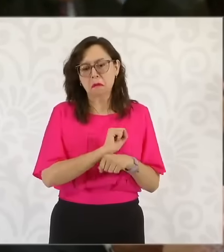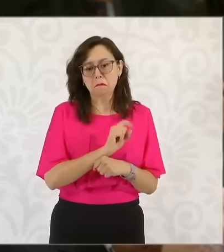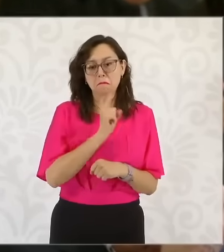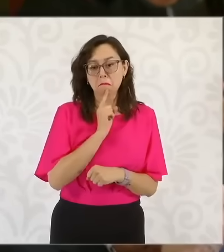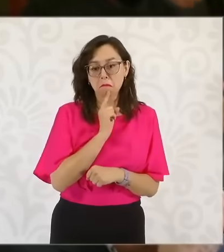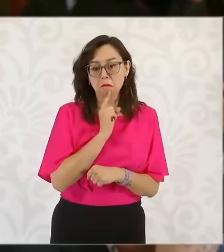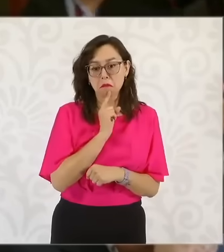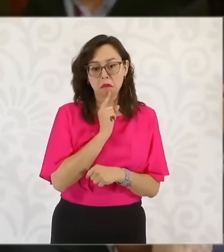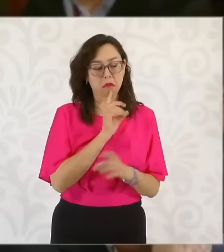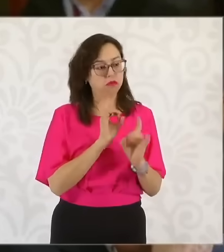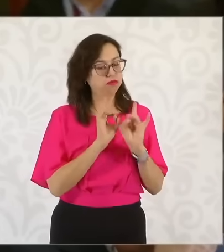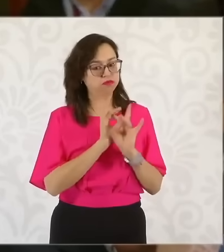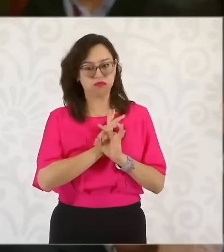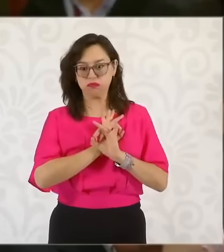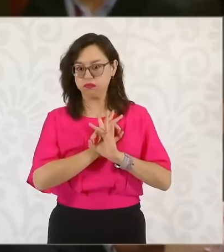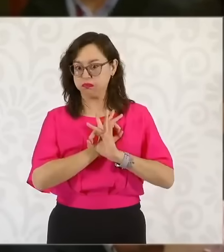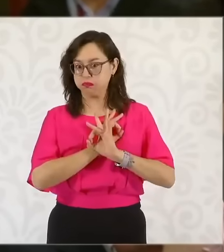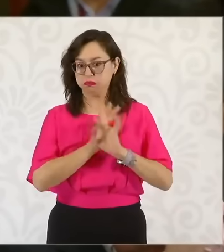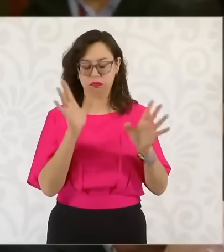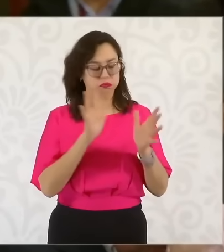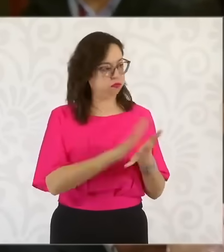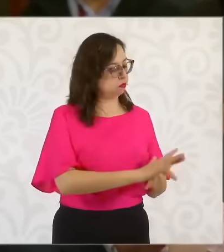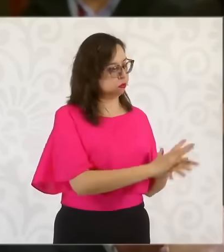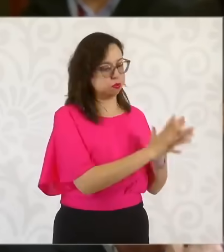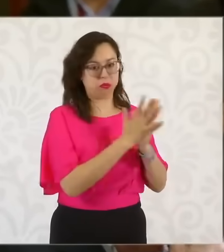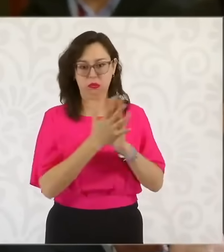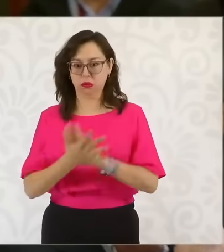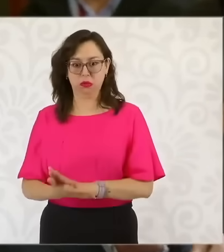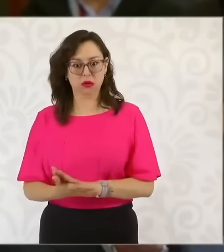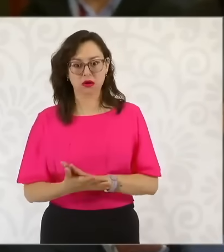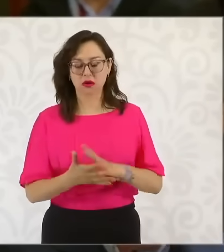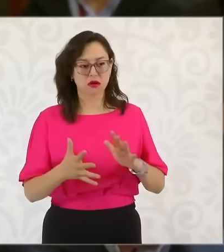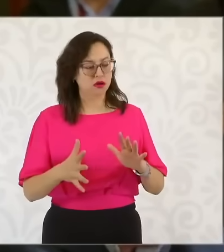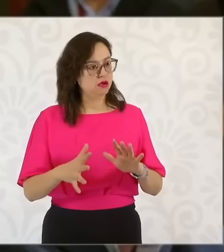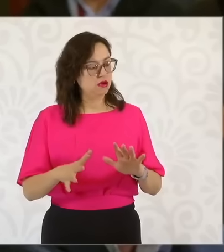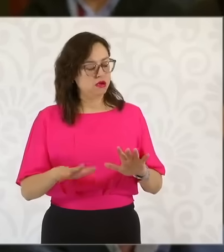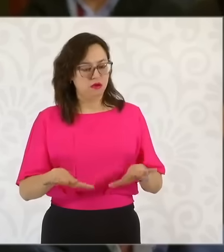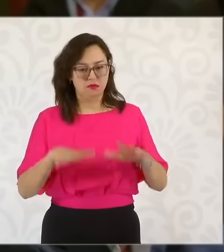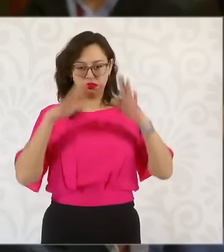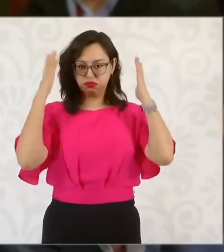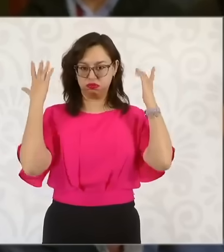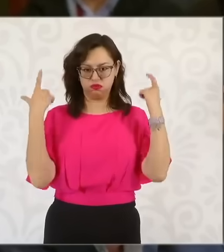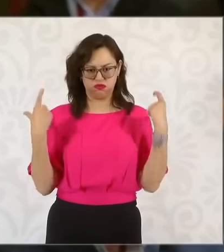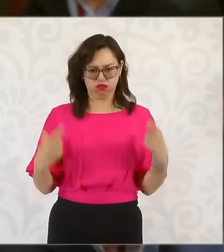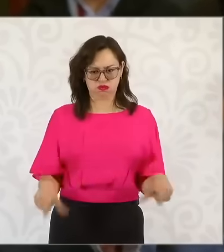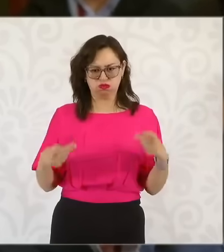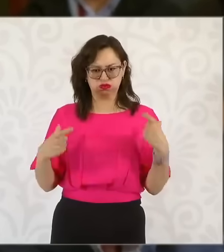emporio pero un emporio que no es solo lavado de dinero así nada más ¿no es también evasión